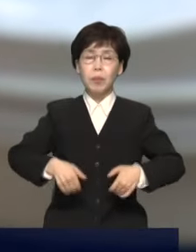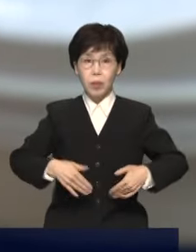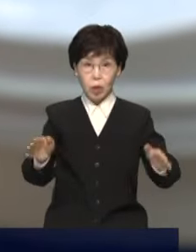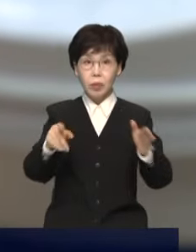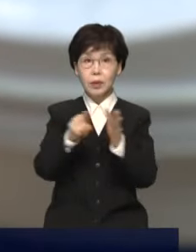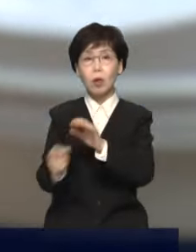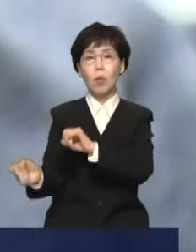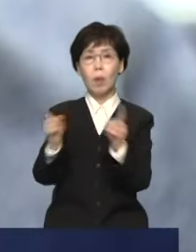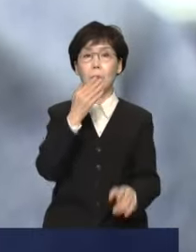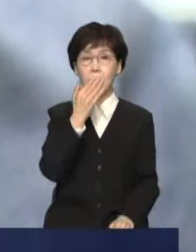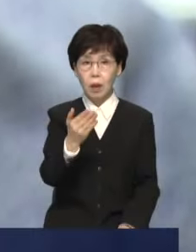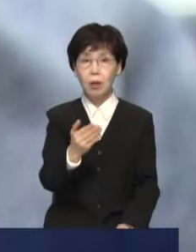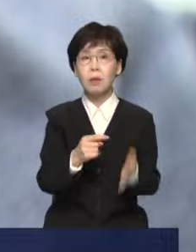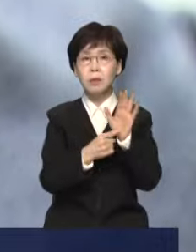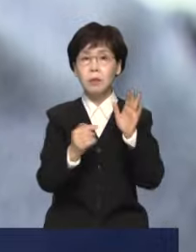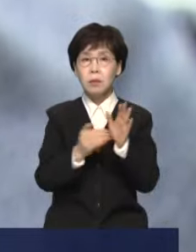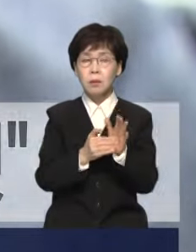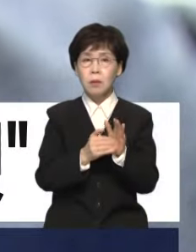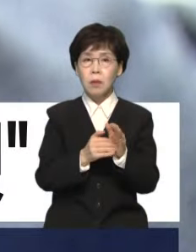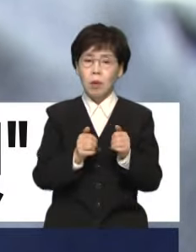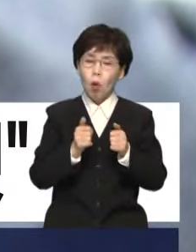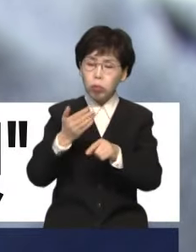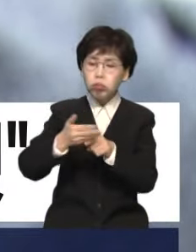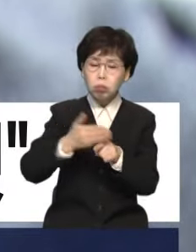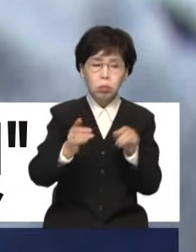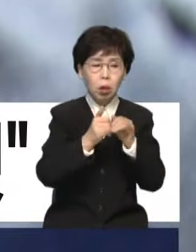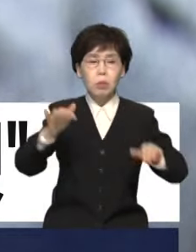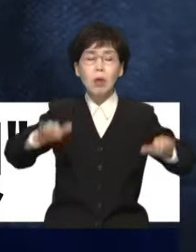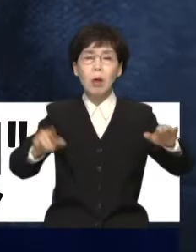밝혔습니다. 성실 상환자와의 형평성 논란에 대해서는